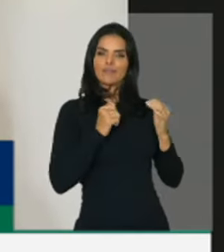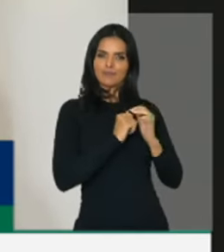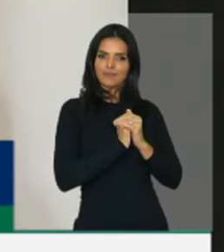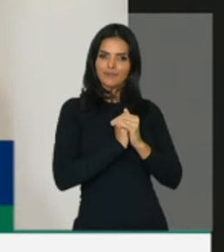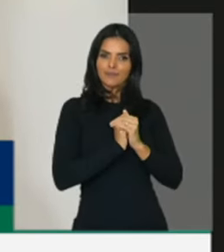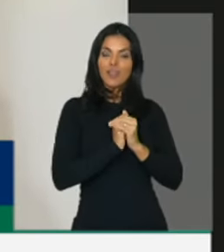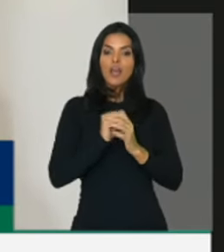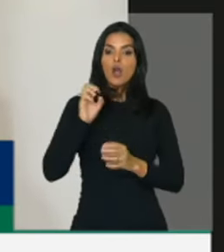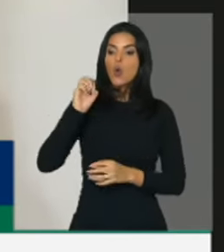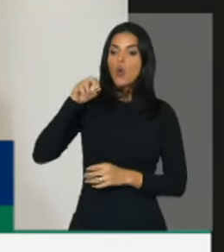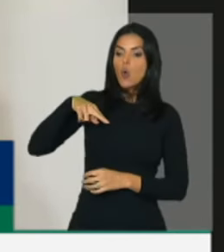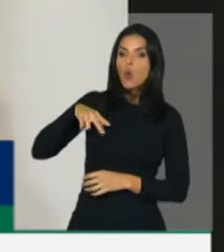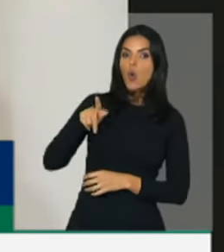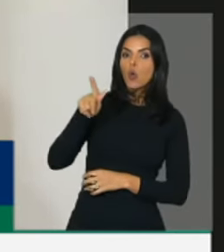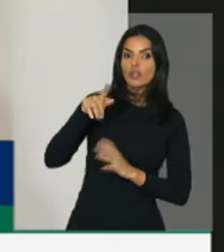DENTRO DAS ÁREAS INDÍGENAS